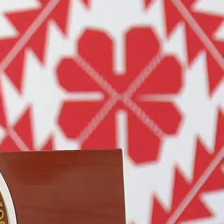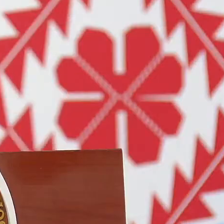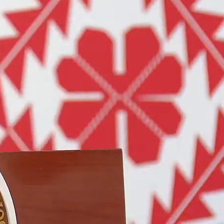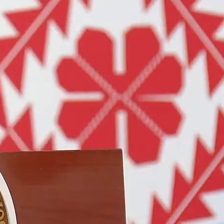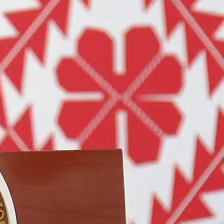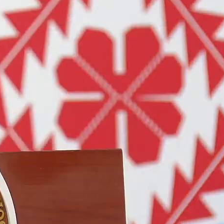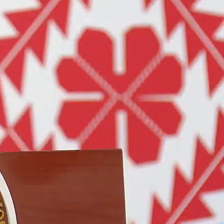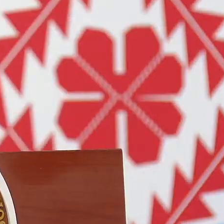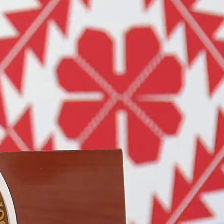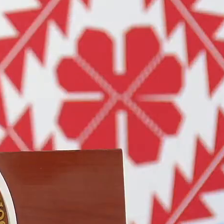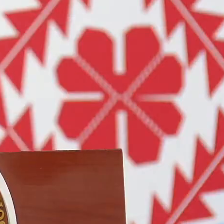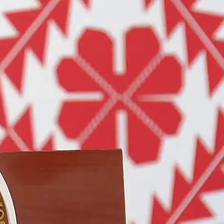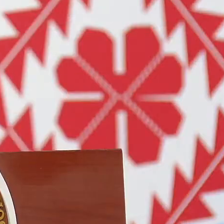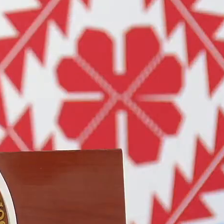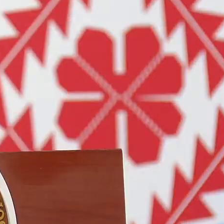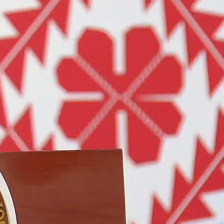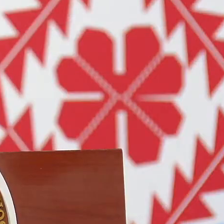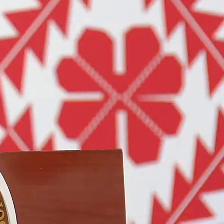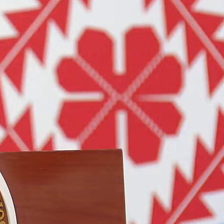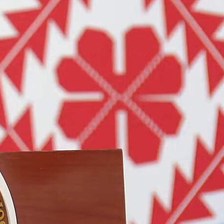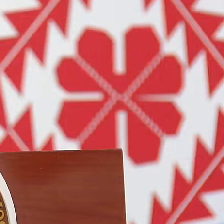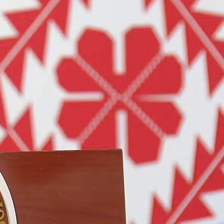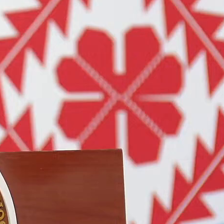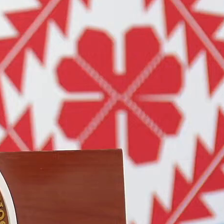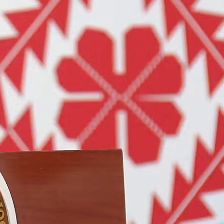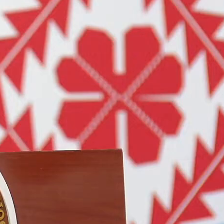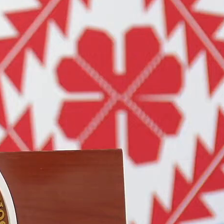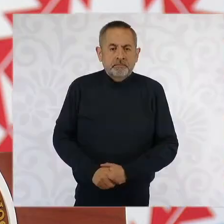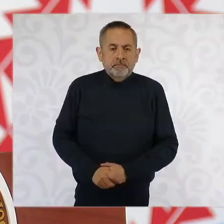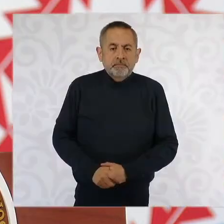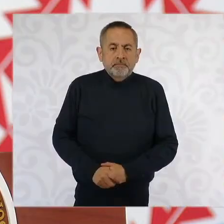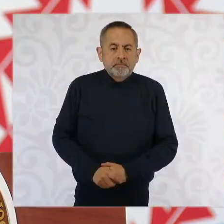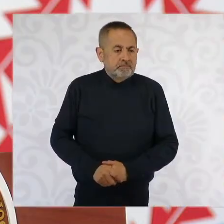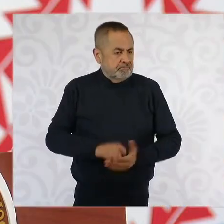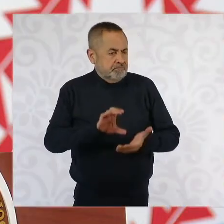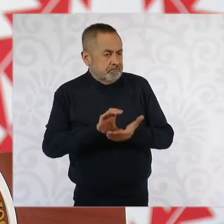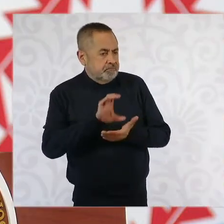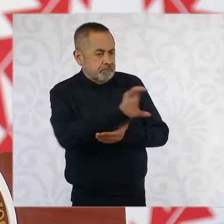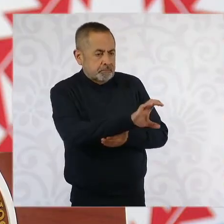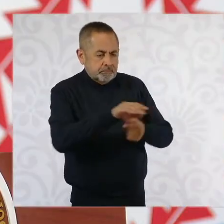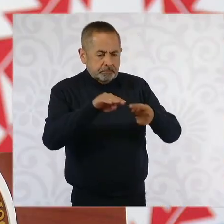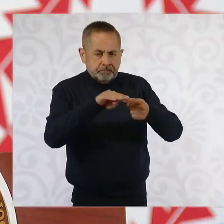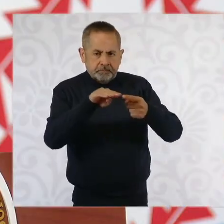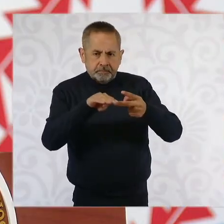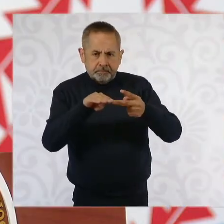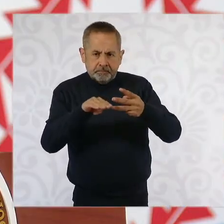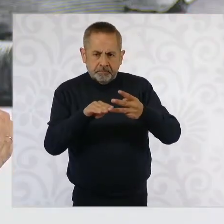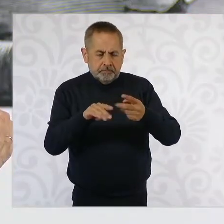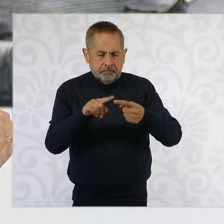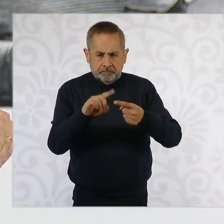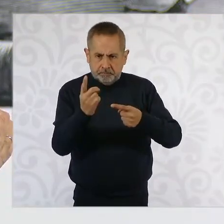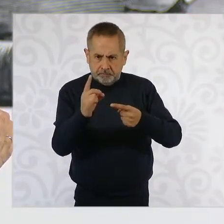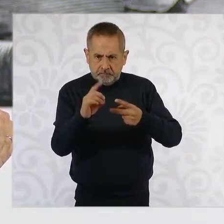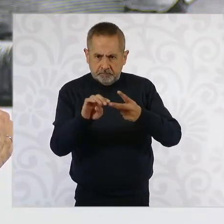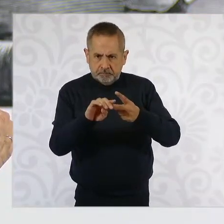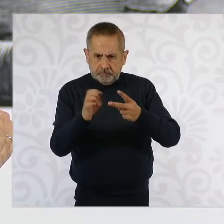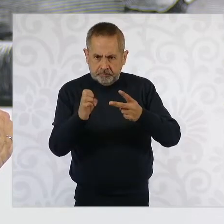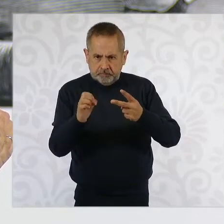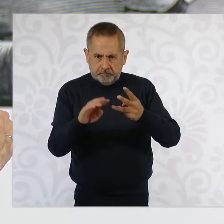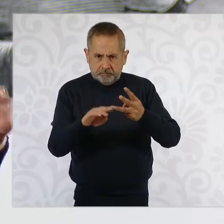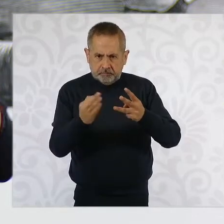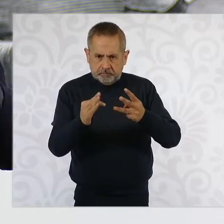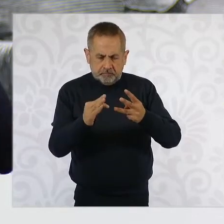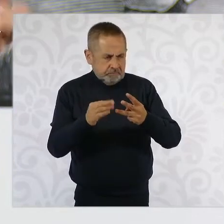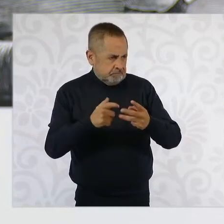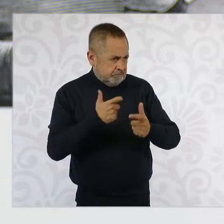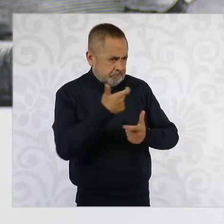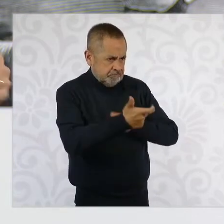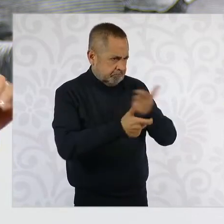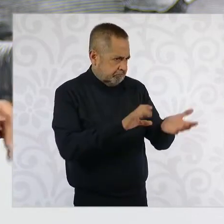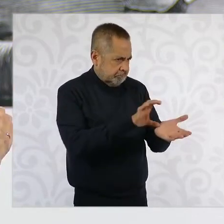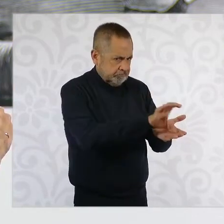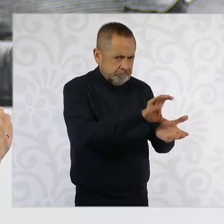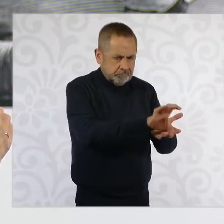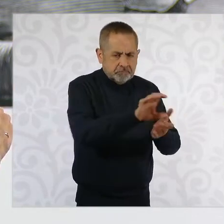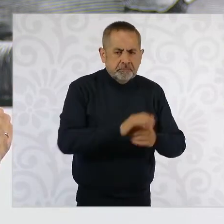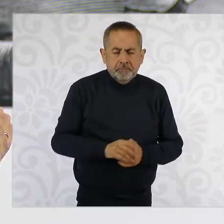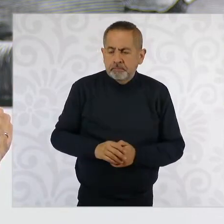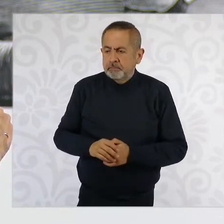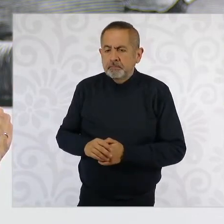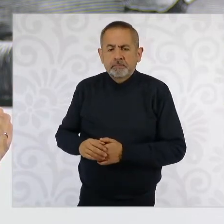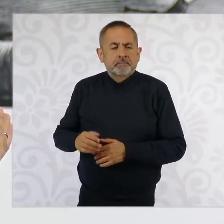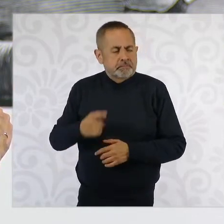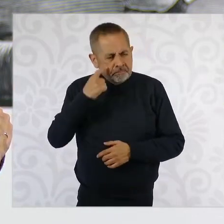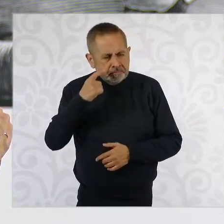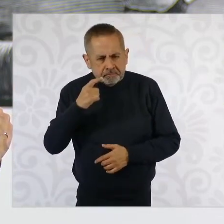en febrero e con el cambio de administración se está haciendo una revisión integral de Pemex en